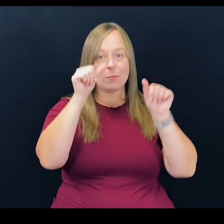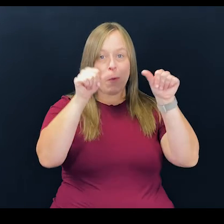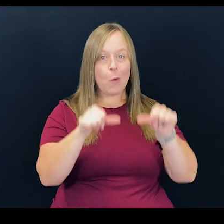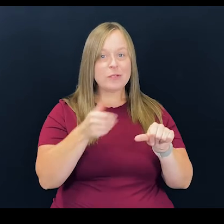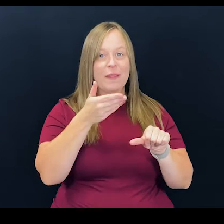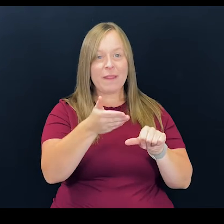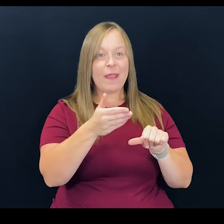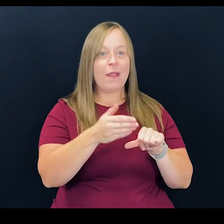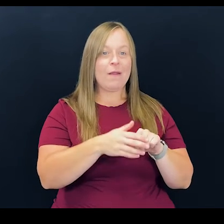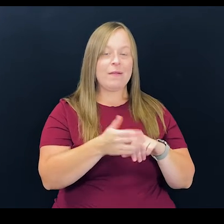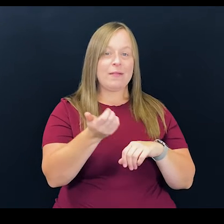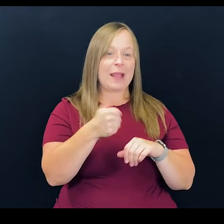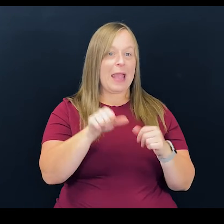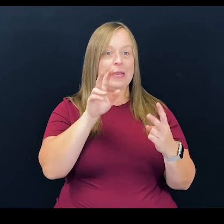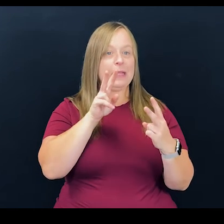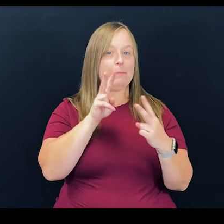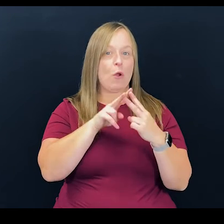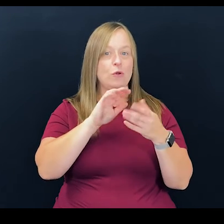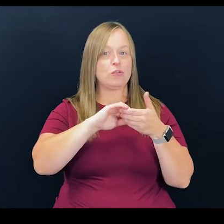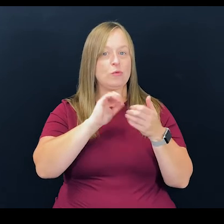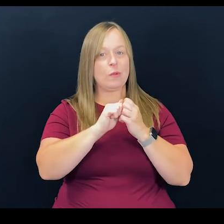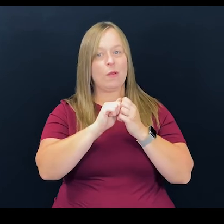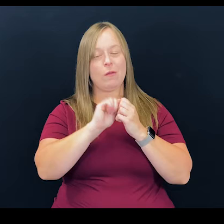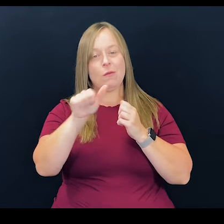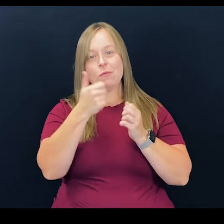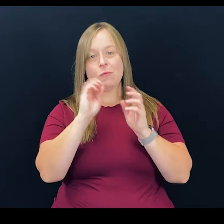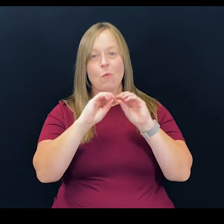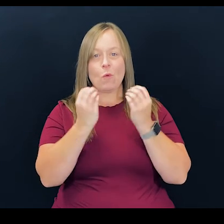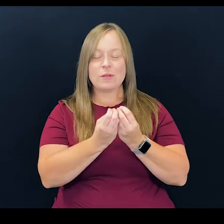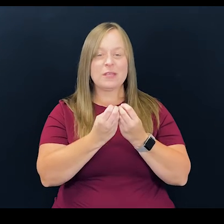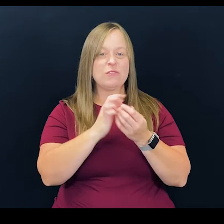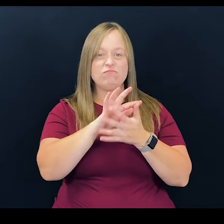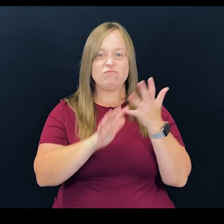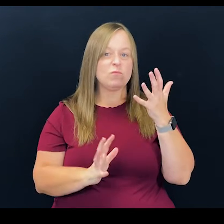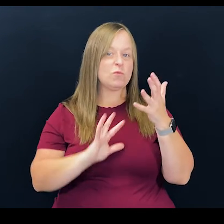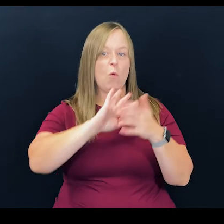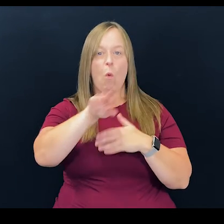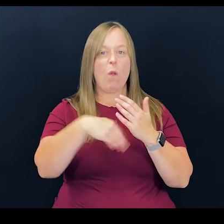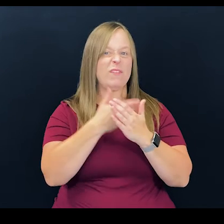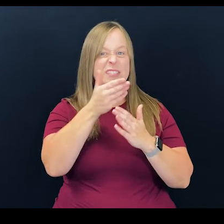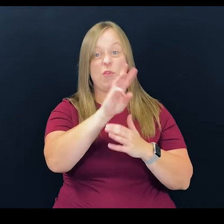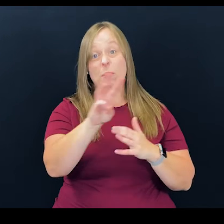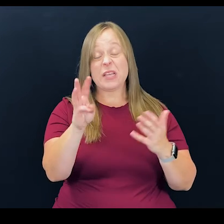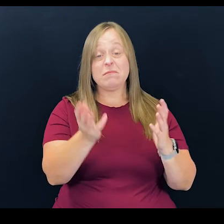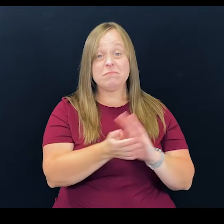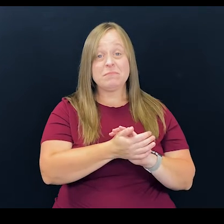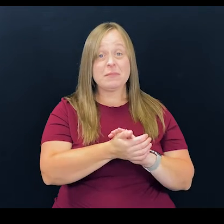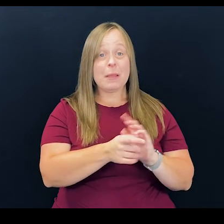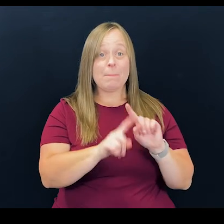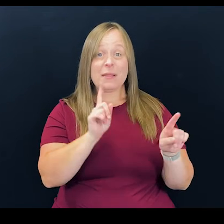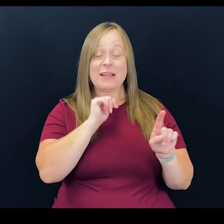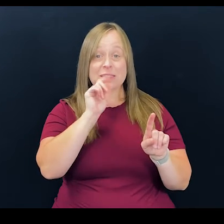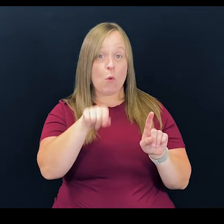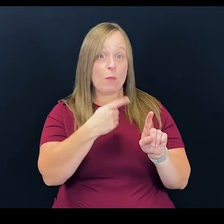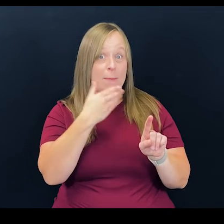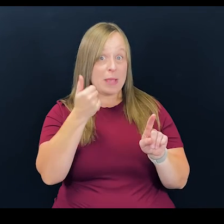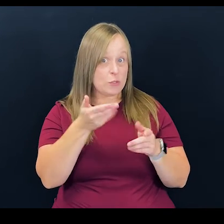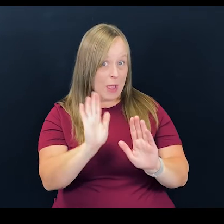como cualquier partnership que también hemos hecho con otras organizaciones, ahí está en el website. Pero no es solo la mejor manera.